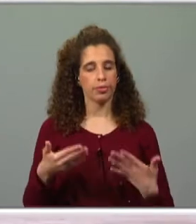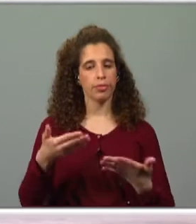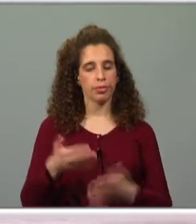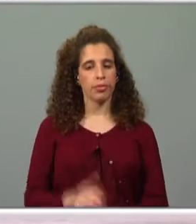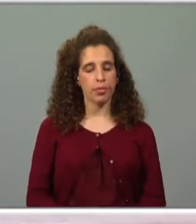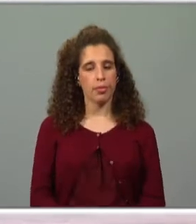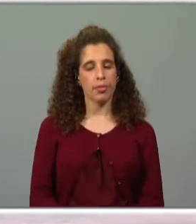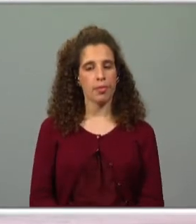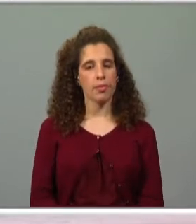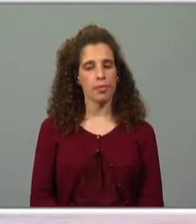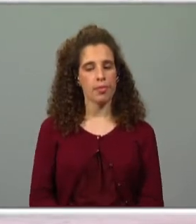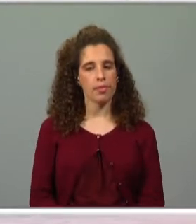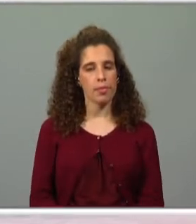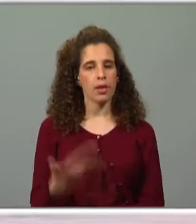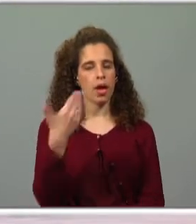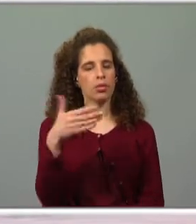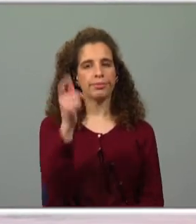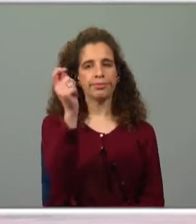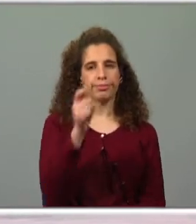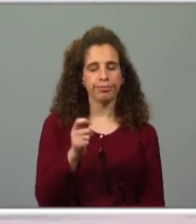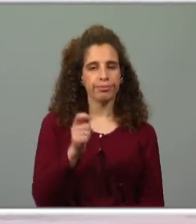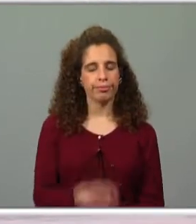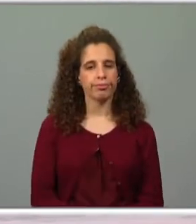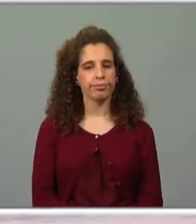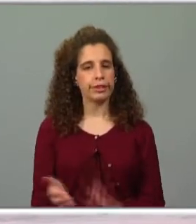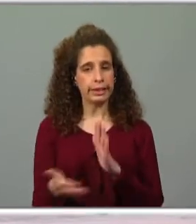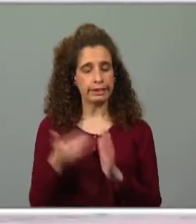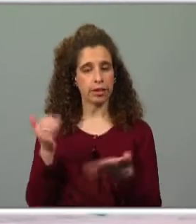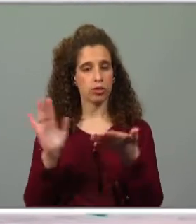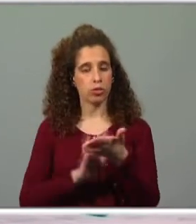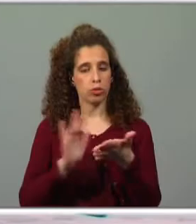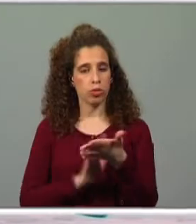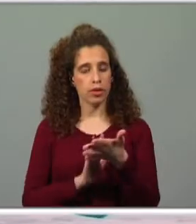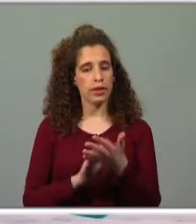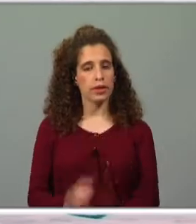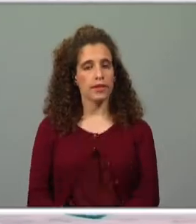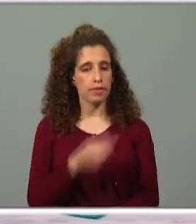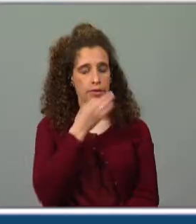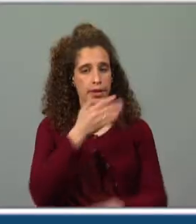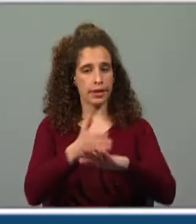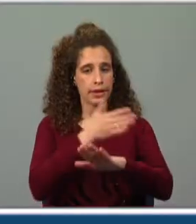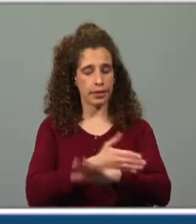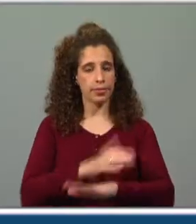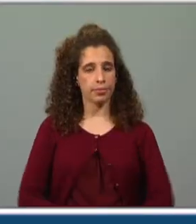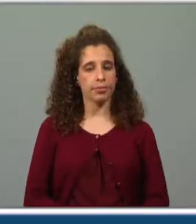então com esta primeira ilustração e retiramos da obra que já te referir a 所以有了第一個插圖和我們取自您已經提到的工作